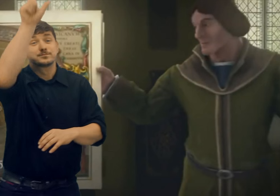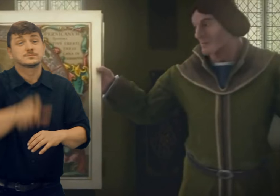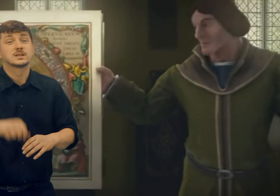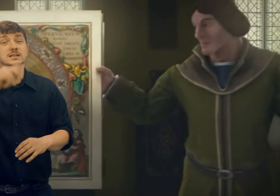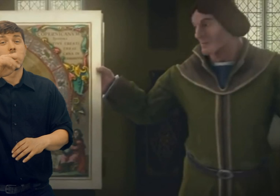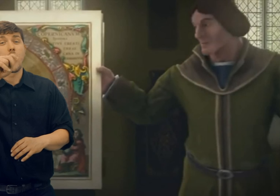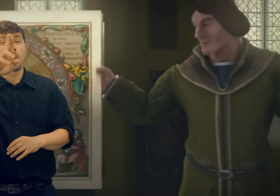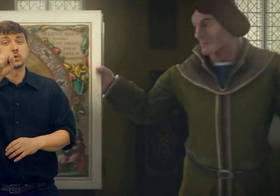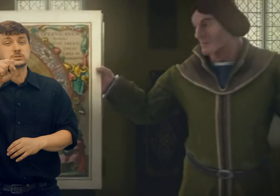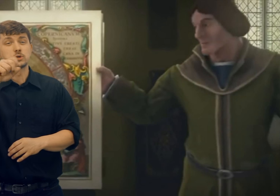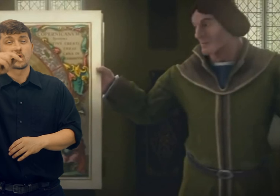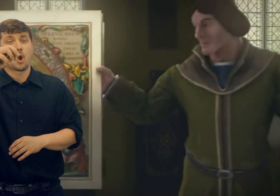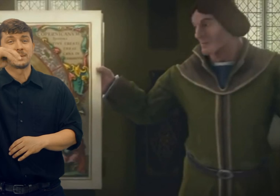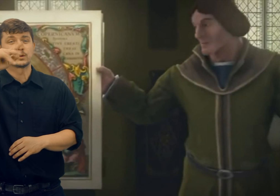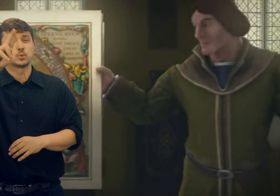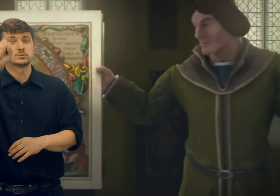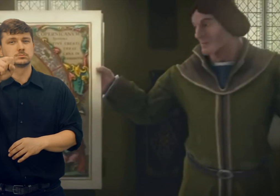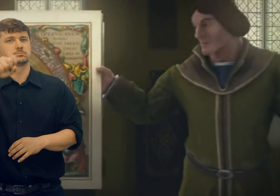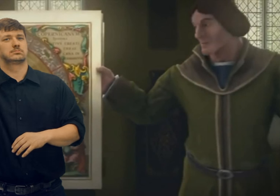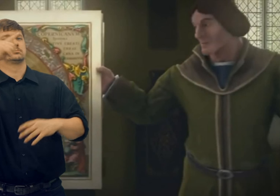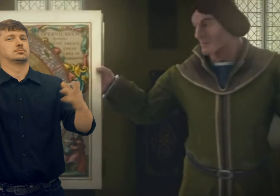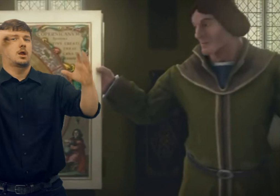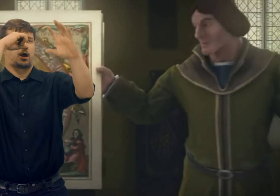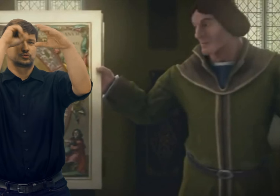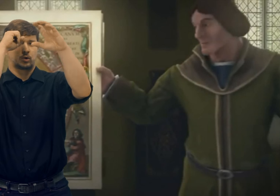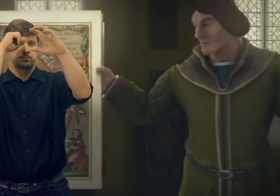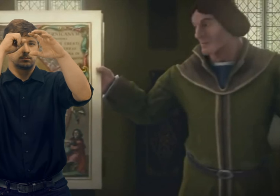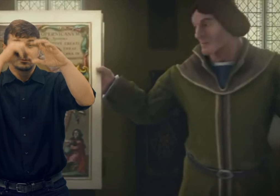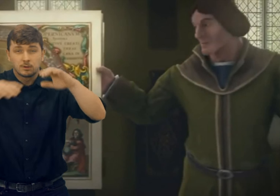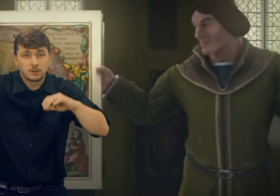Nikolaus Kopernikus war ein polnischer Astronom.